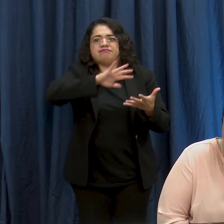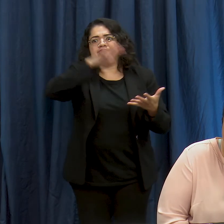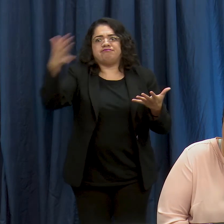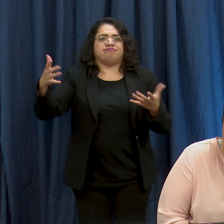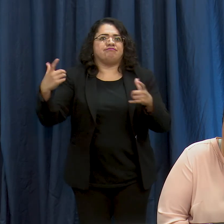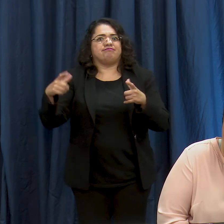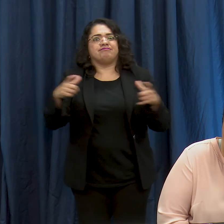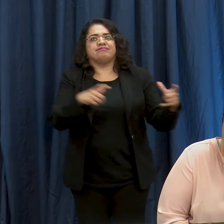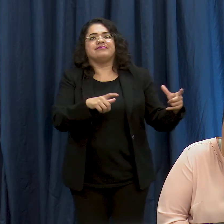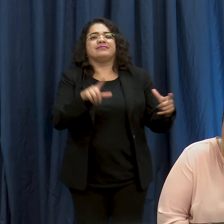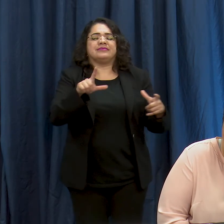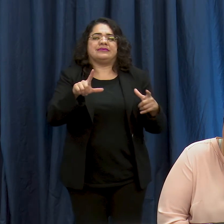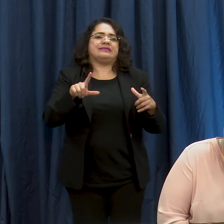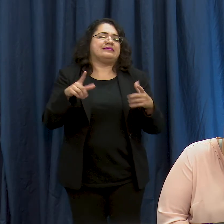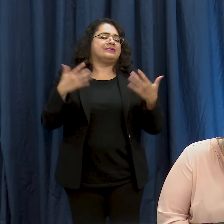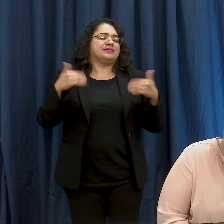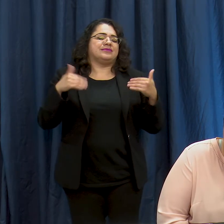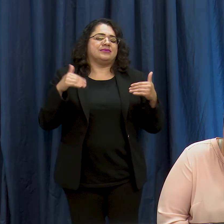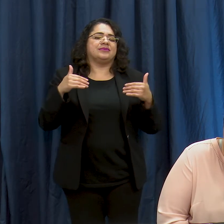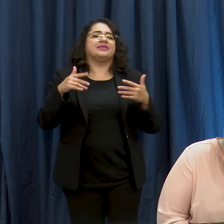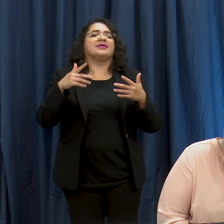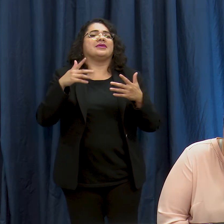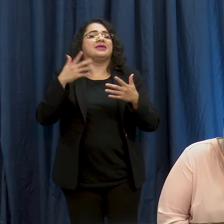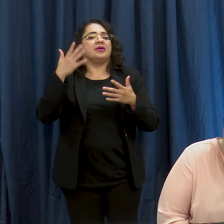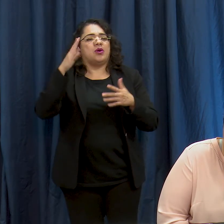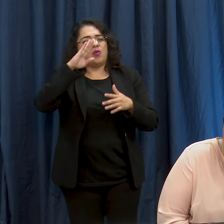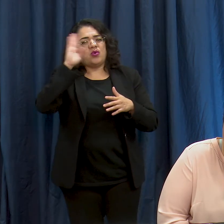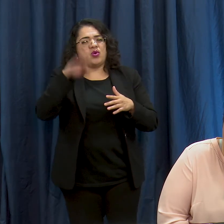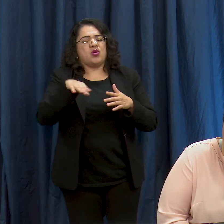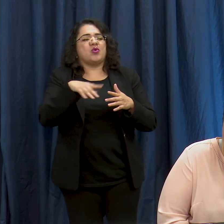comienzo de emergencia son los desafíos únicos que en frente a muchos de